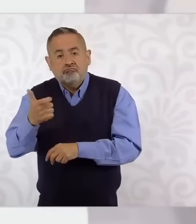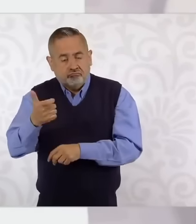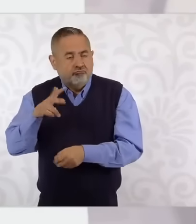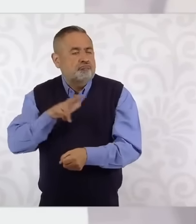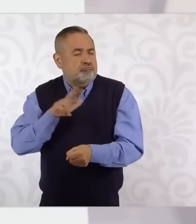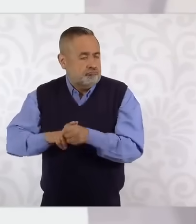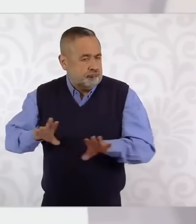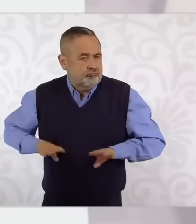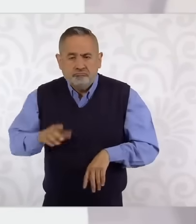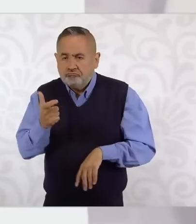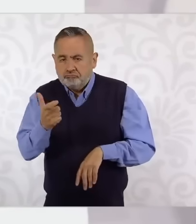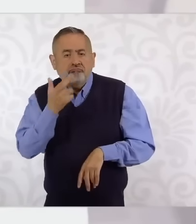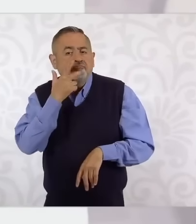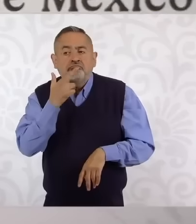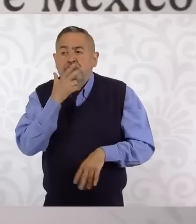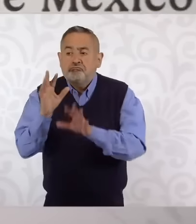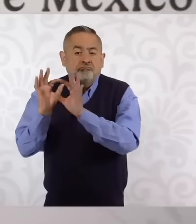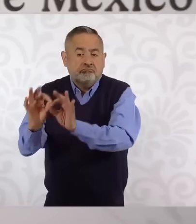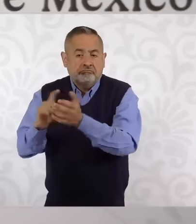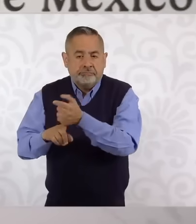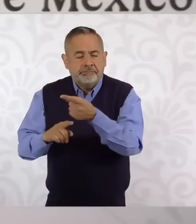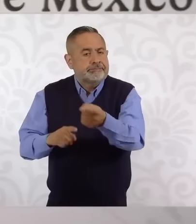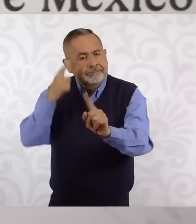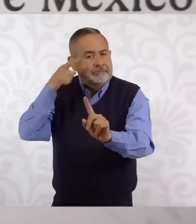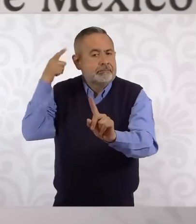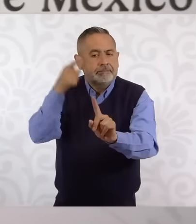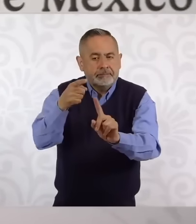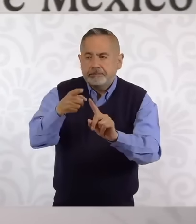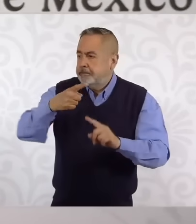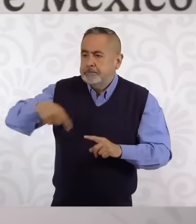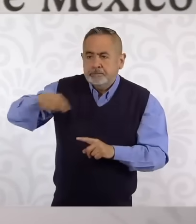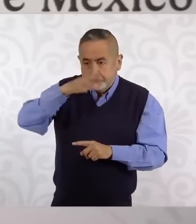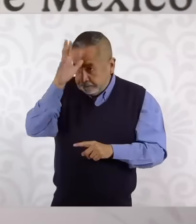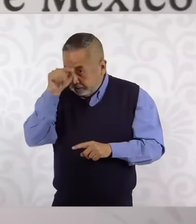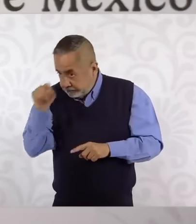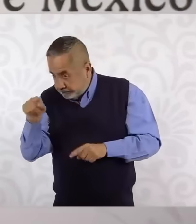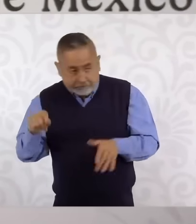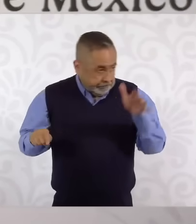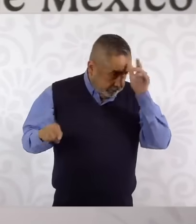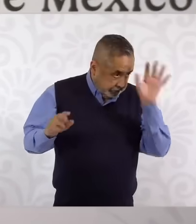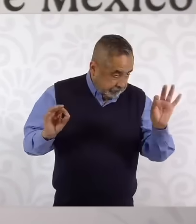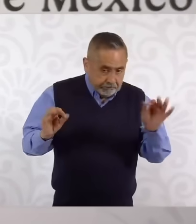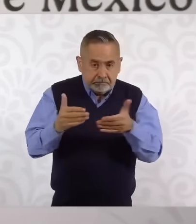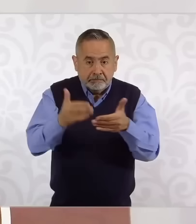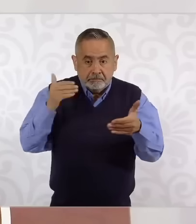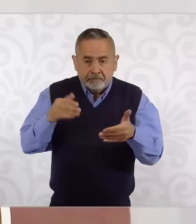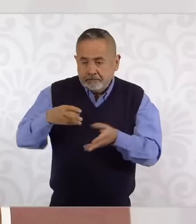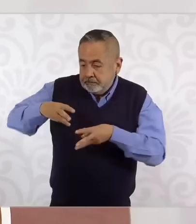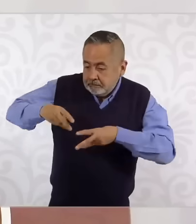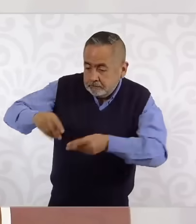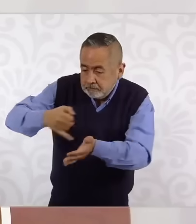y además nuestro objetivo es llegar a un acuerdo con esos compradores antes de que se siemre para